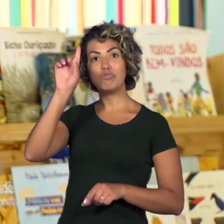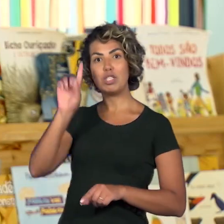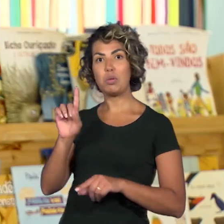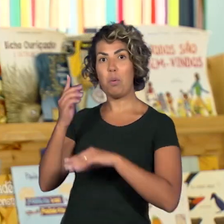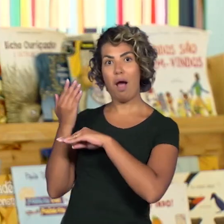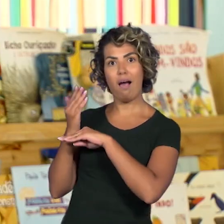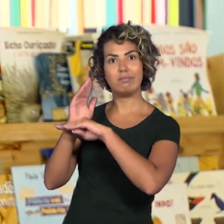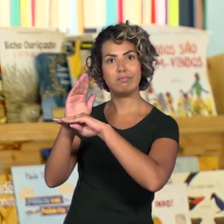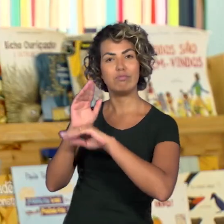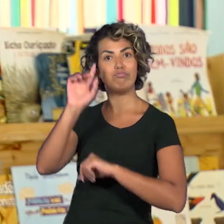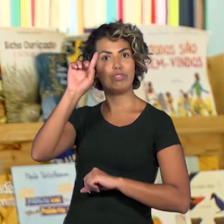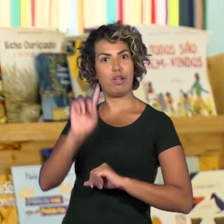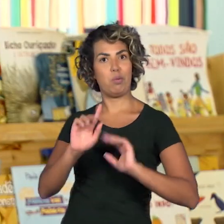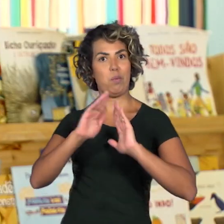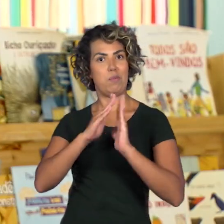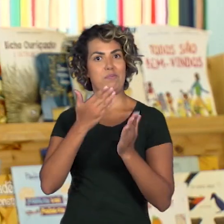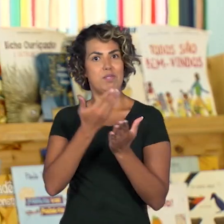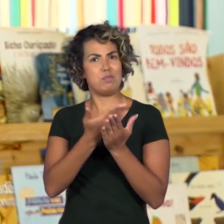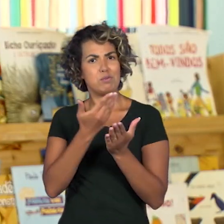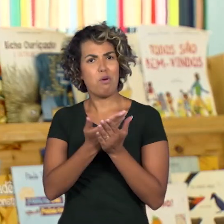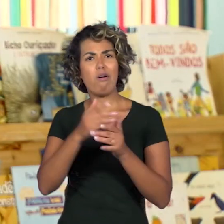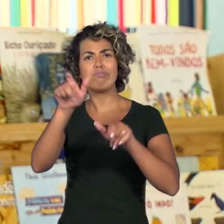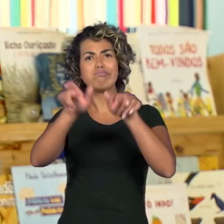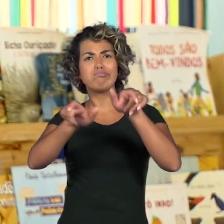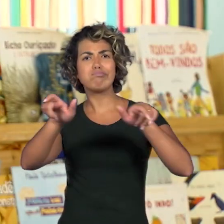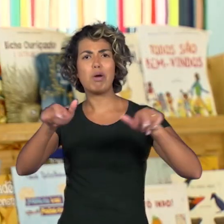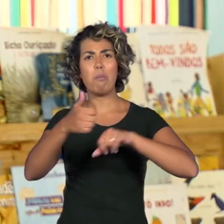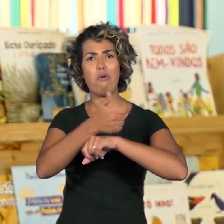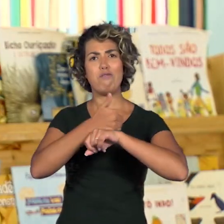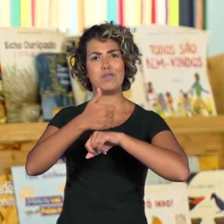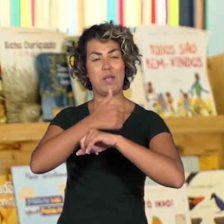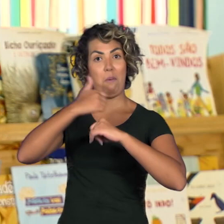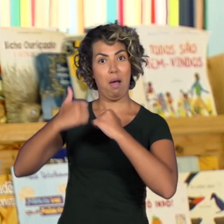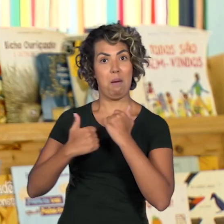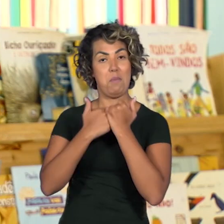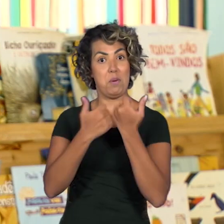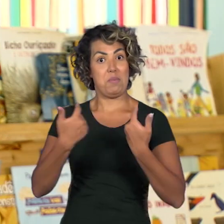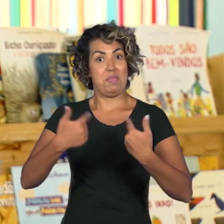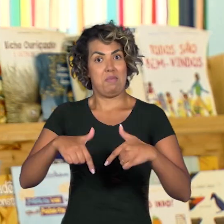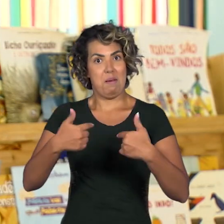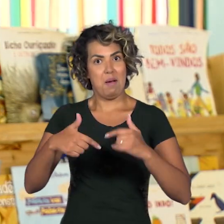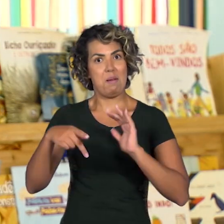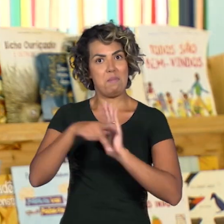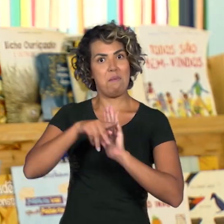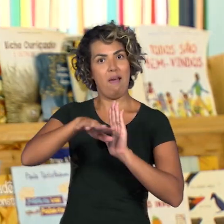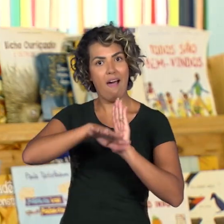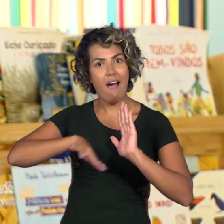ASSISTENTES DE DIREÇÃO, DIRETORAS DE ESCOLA E TODAS AS PROFISSIONAIS DE APOIO QUE ATUAM